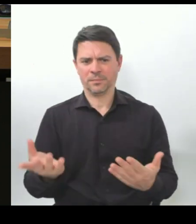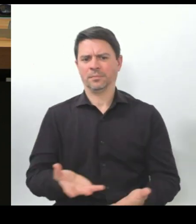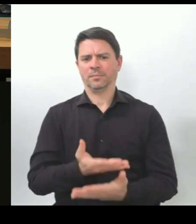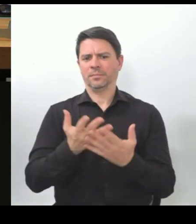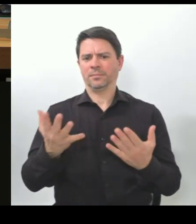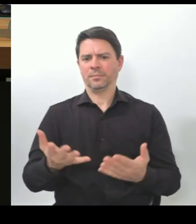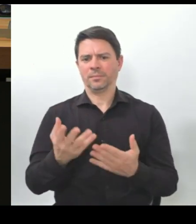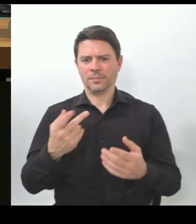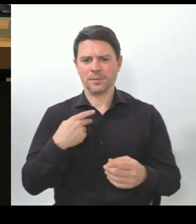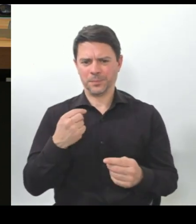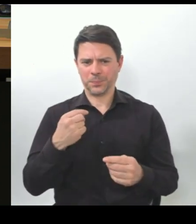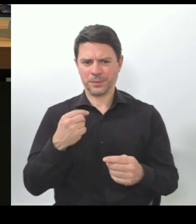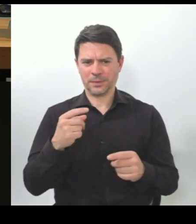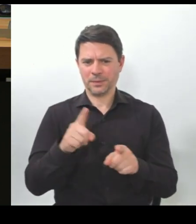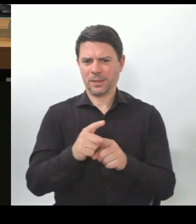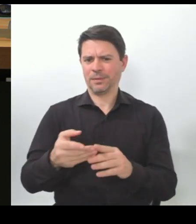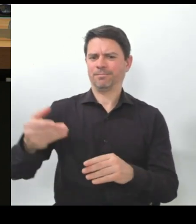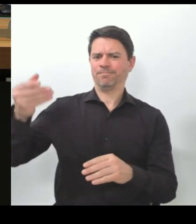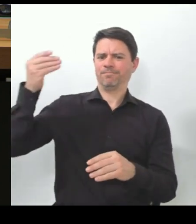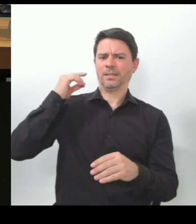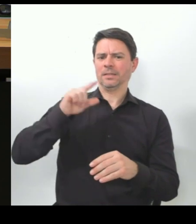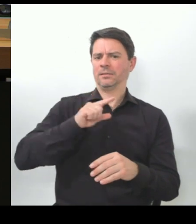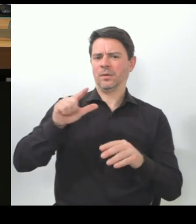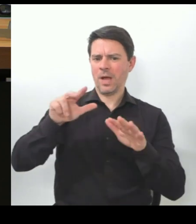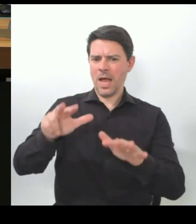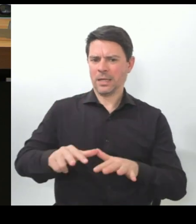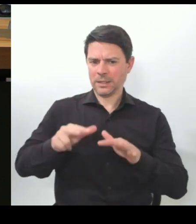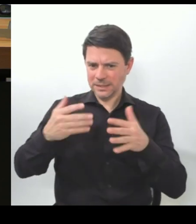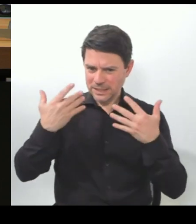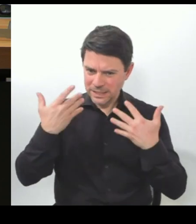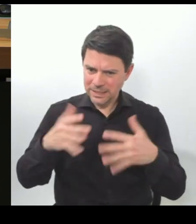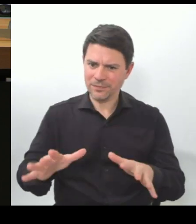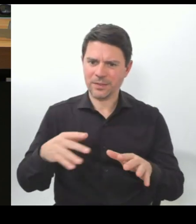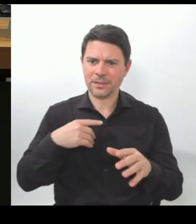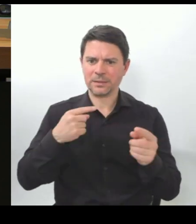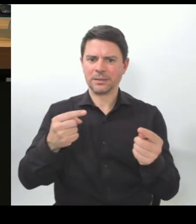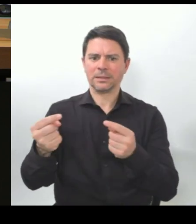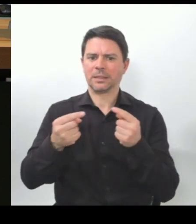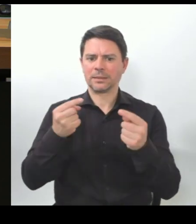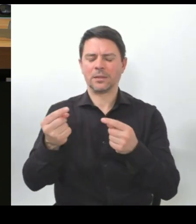das Thema Standards oder Kenngrößen das hat den beiden Prozess gegeben. Die Fachleute